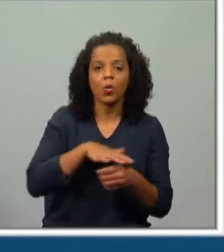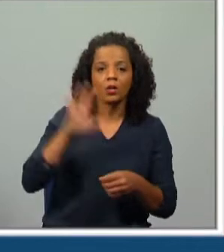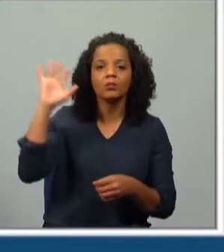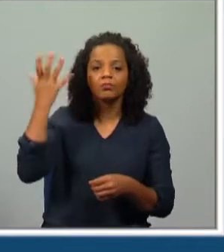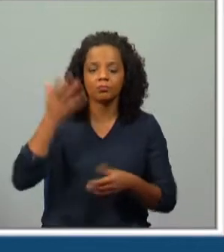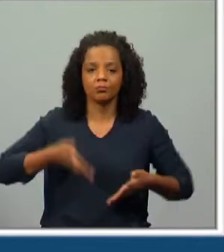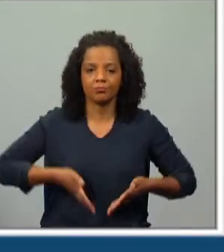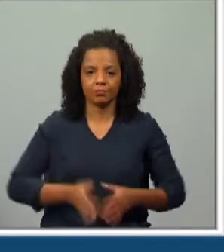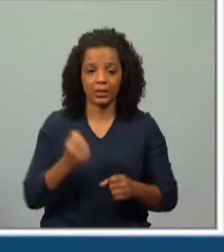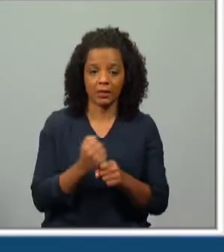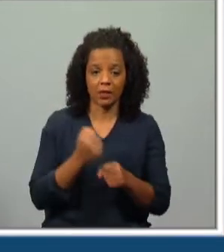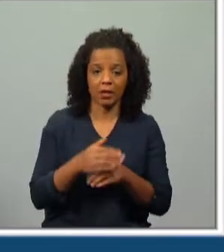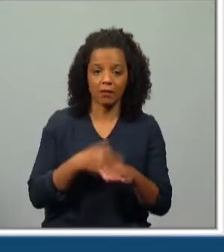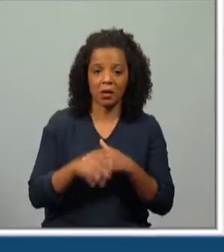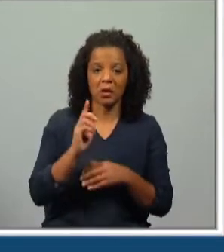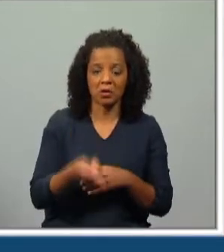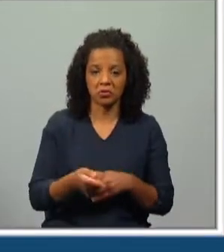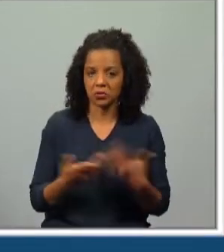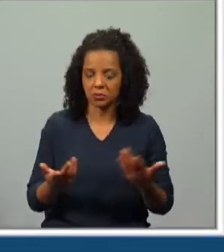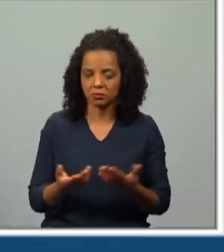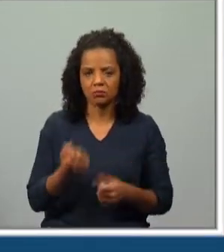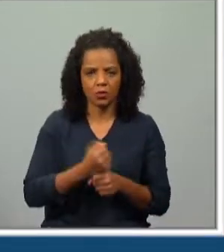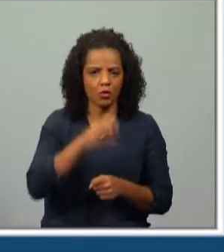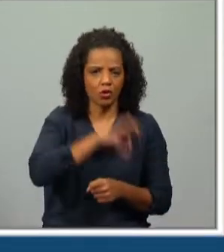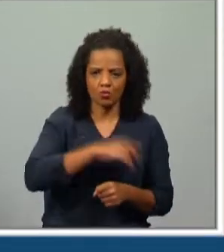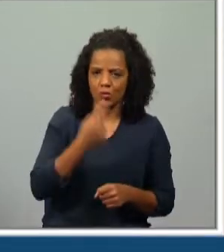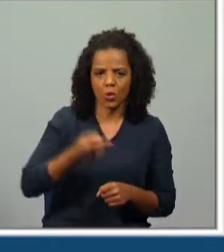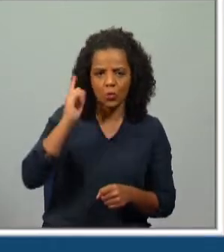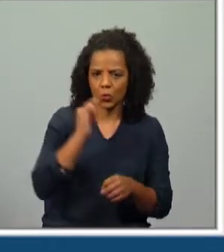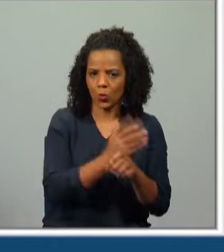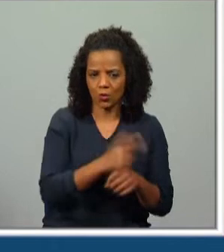a que atividades dedicou não só atividades profissionais mas outras qual 你不僅致力於什麼活動專業活動，但其他